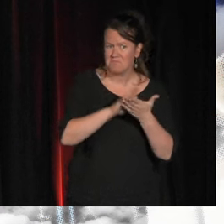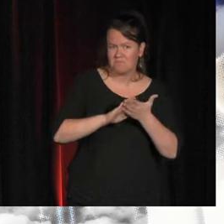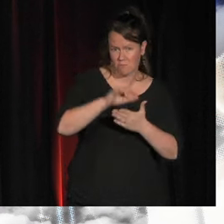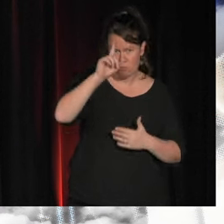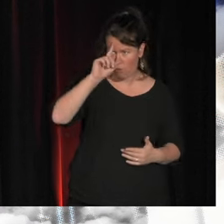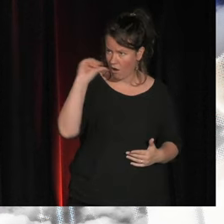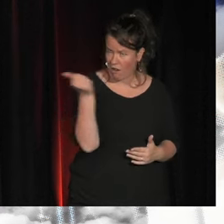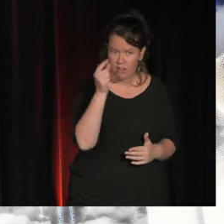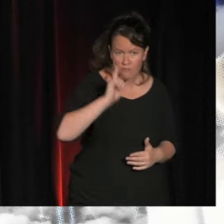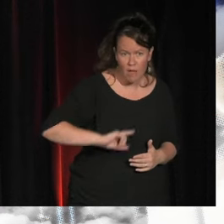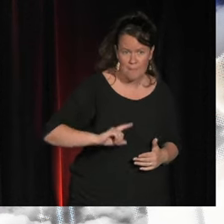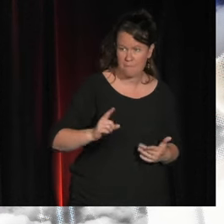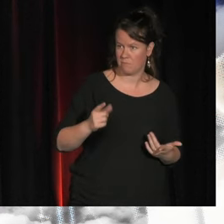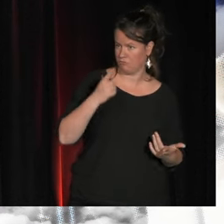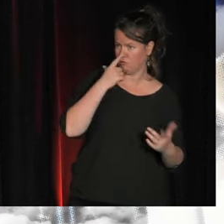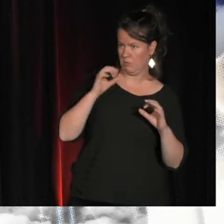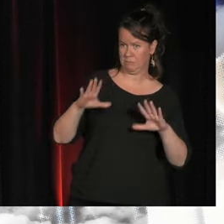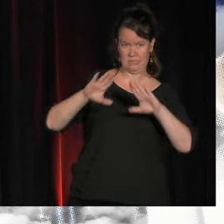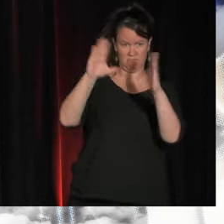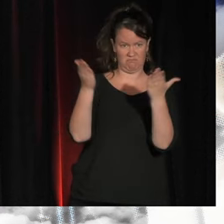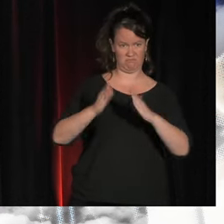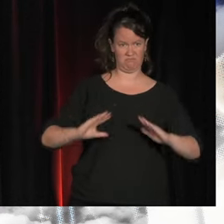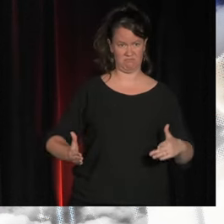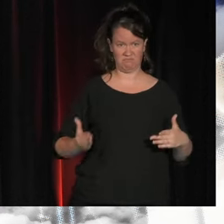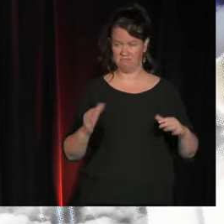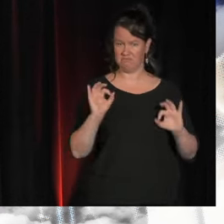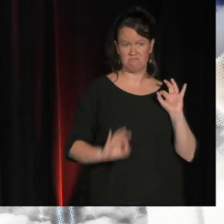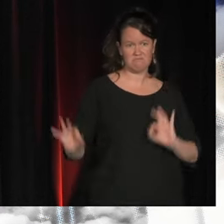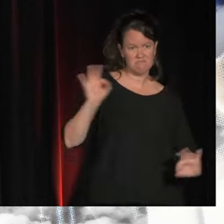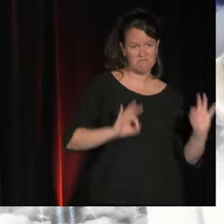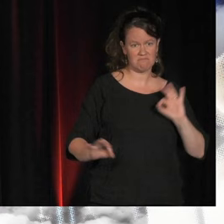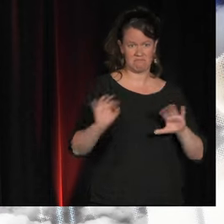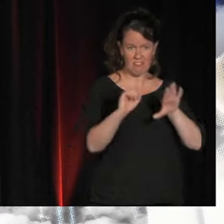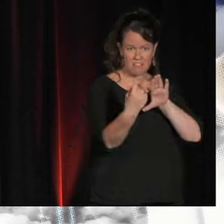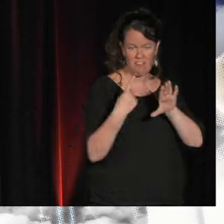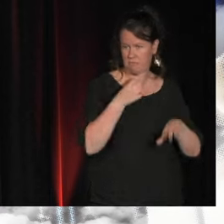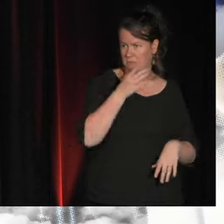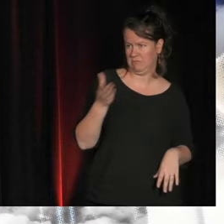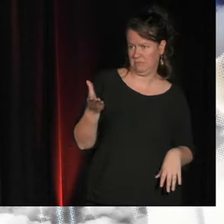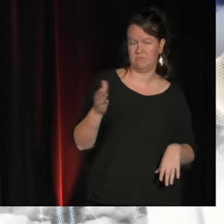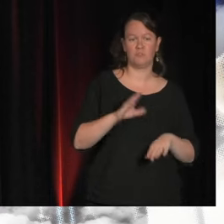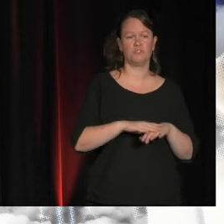féminins des jeux ressemblaient à des modèles de Victoria's Secret et en face d'elle, elle avait cinq mecs morts de rire en disant :